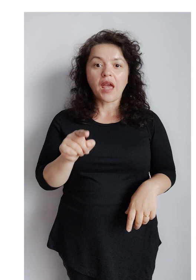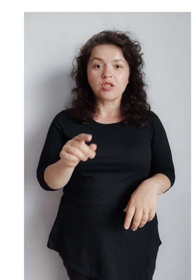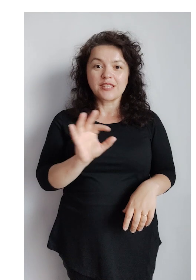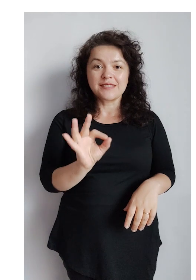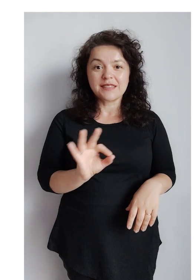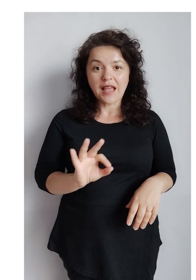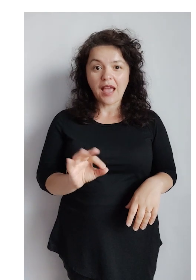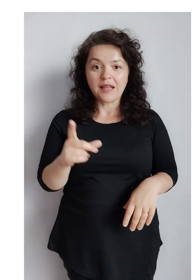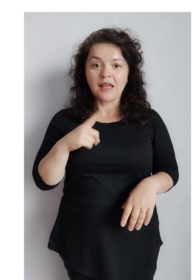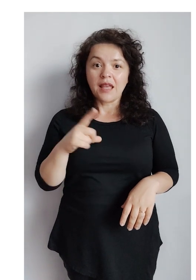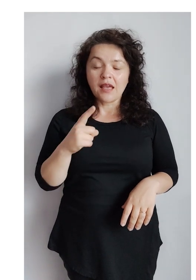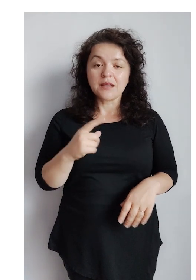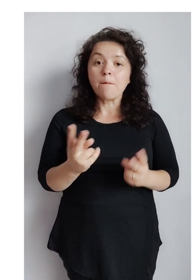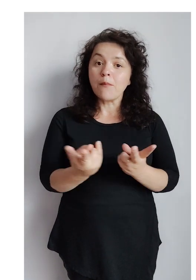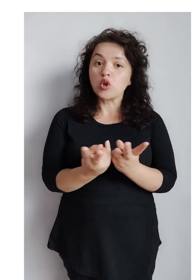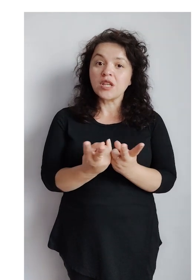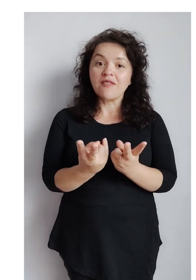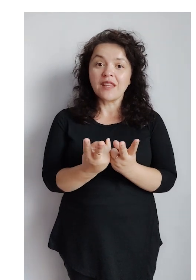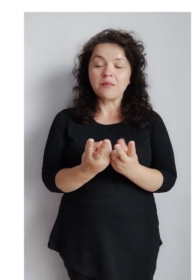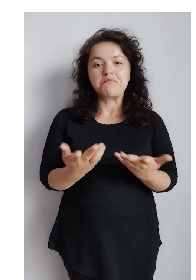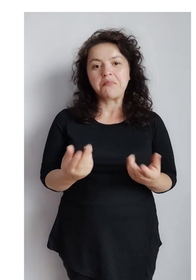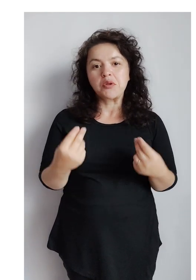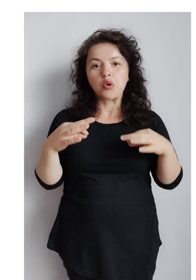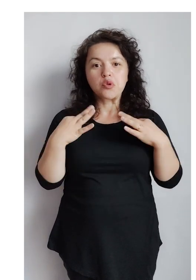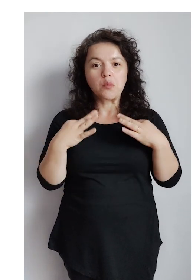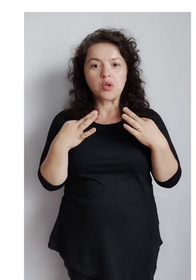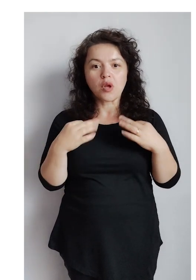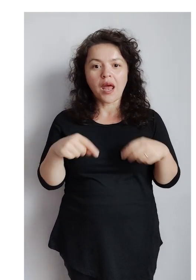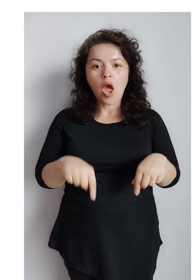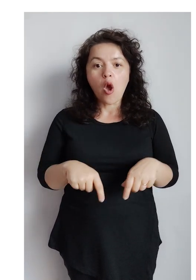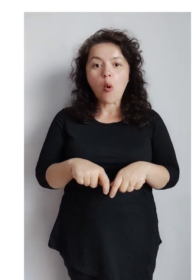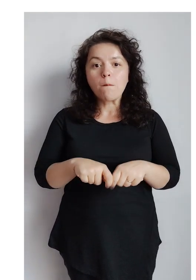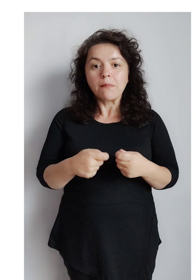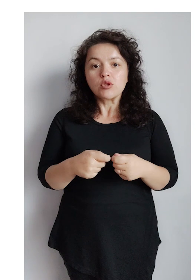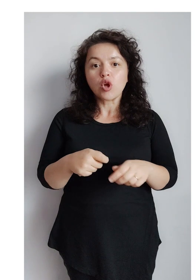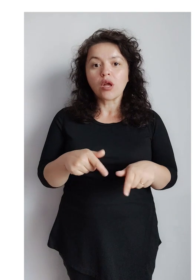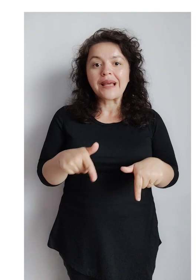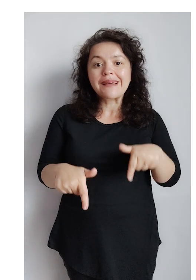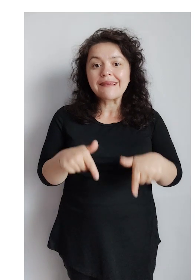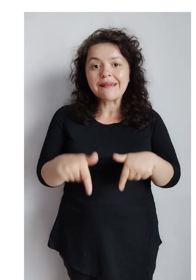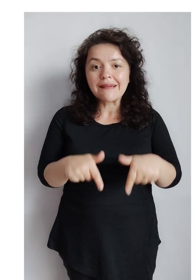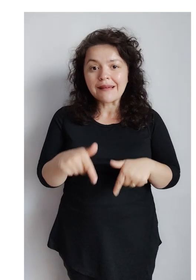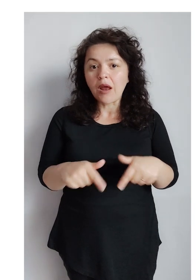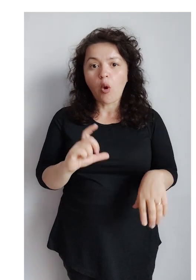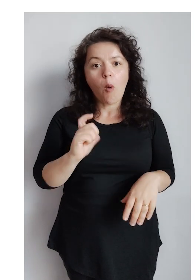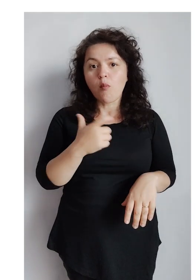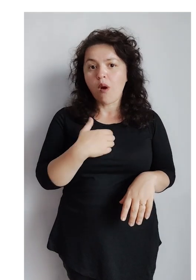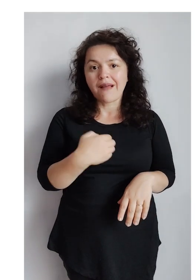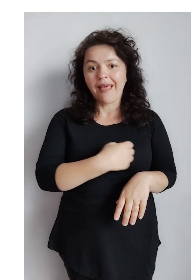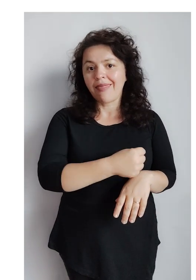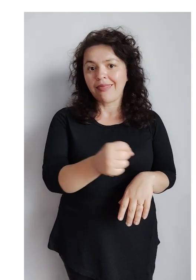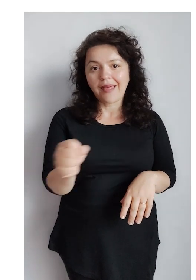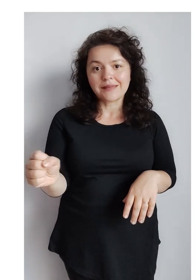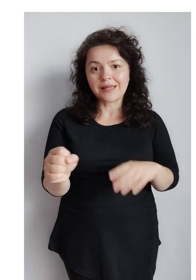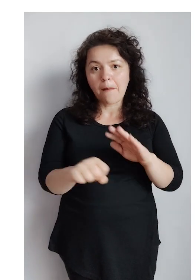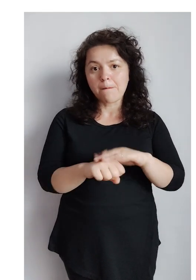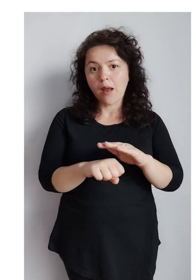Acest dizain este destul de potrivit pentru o domnișoară cu un picior rupt și gârje care nu poate deschide ușa manual